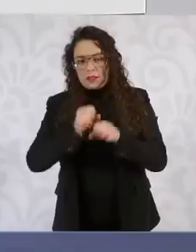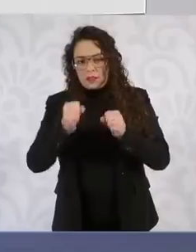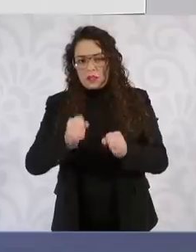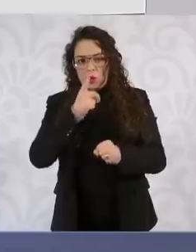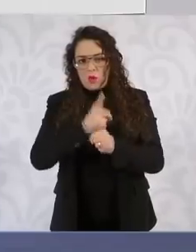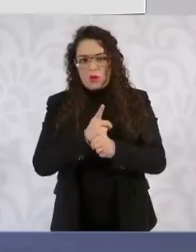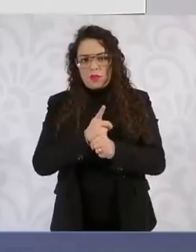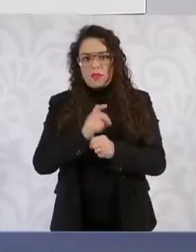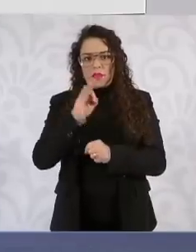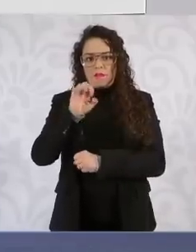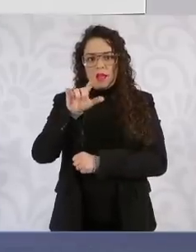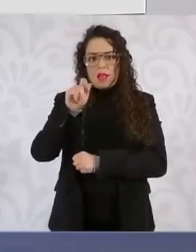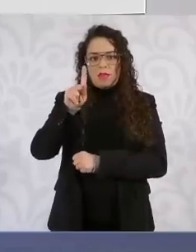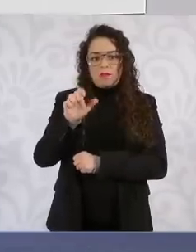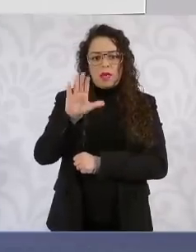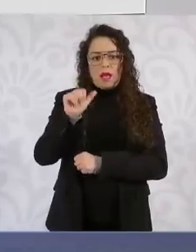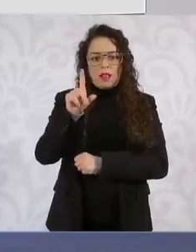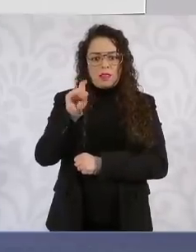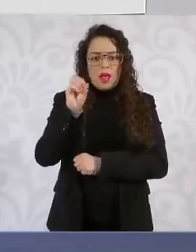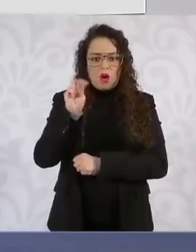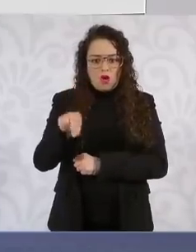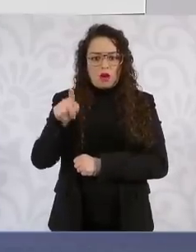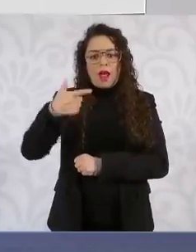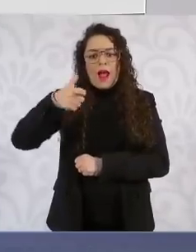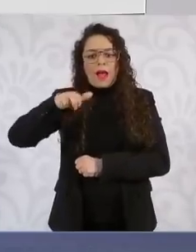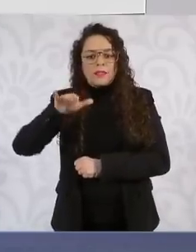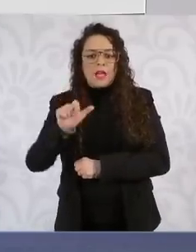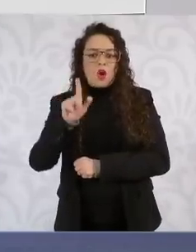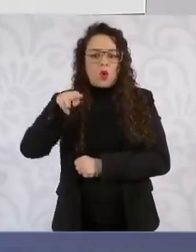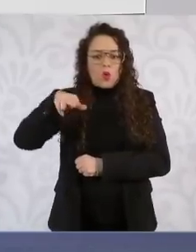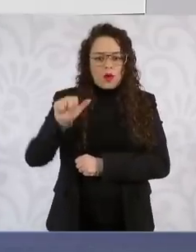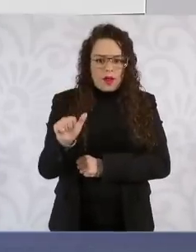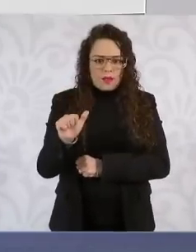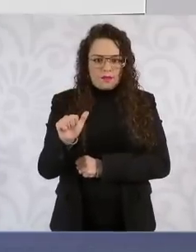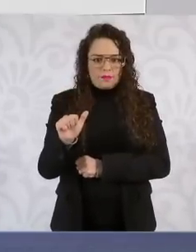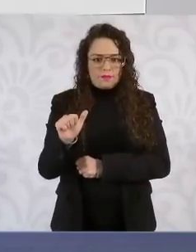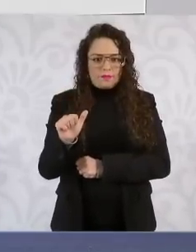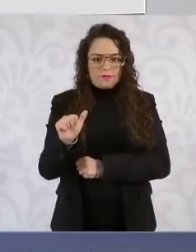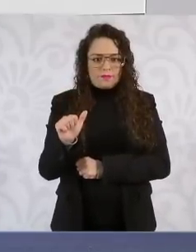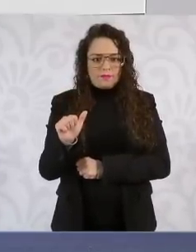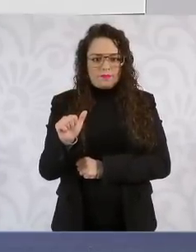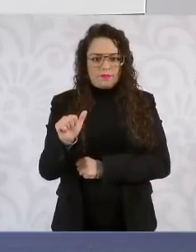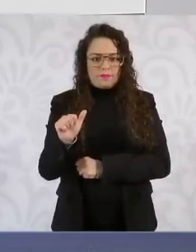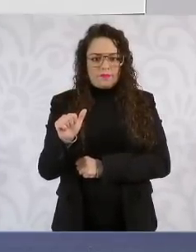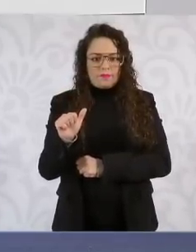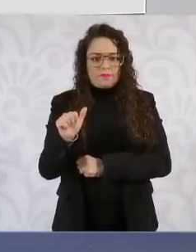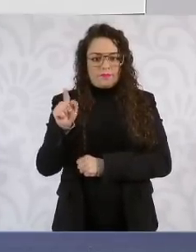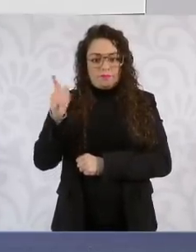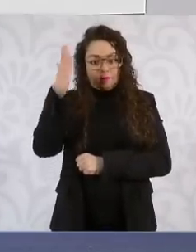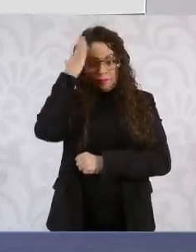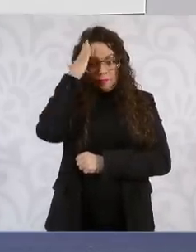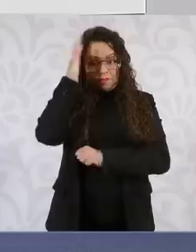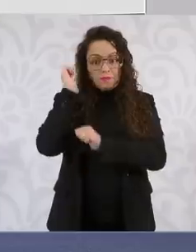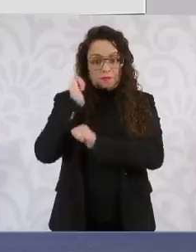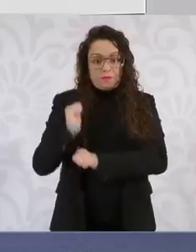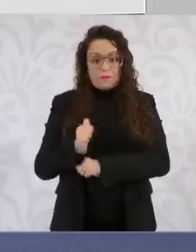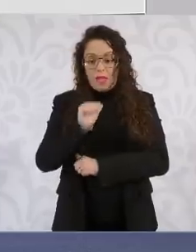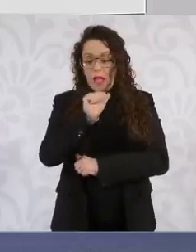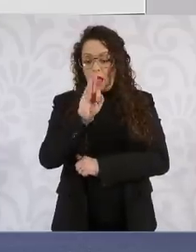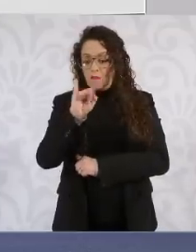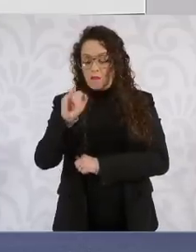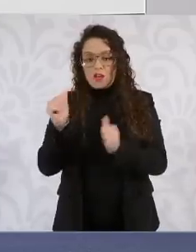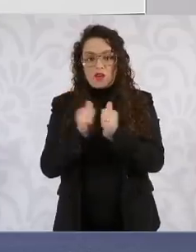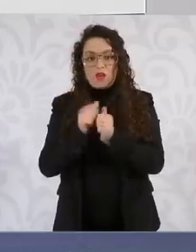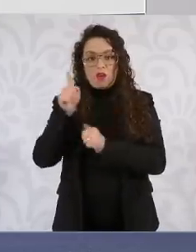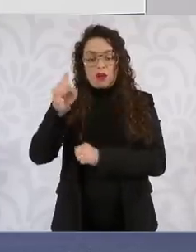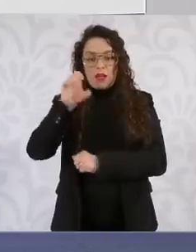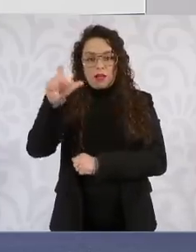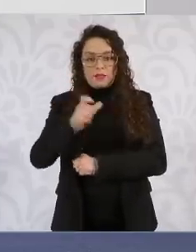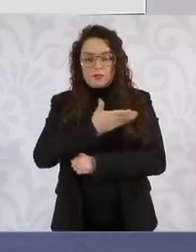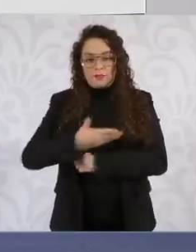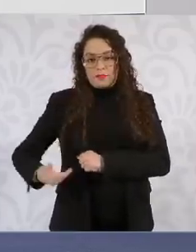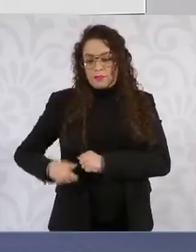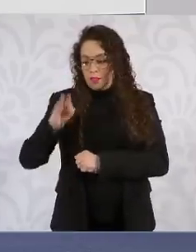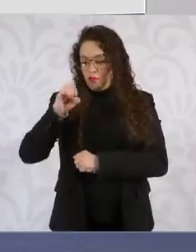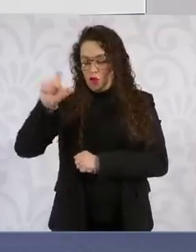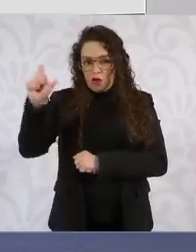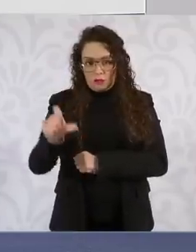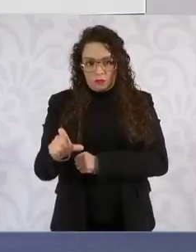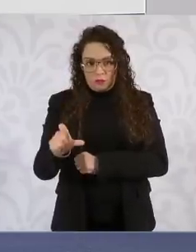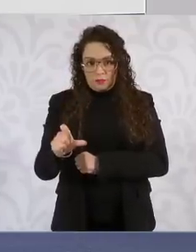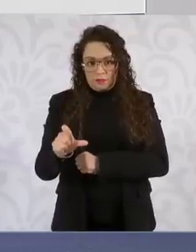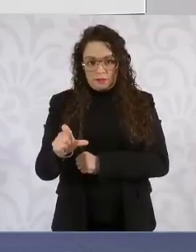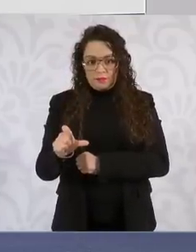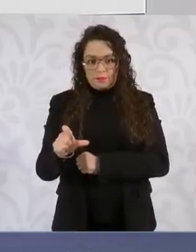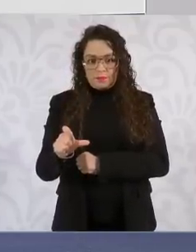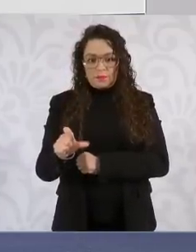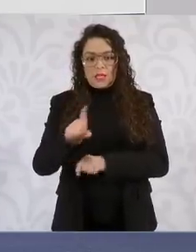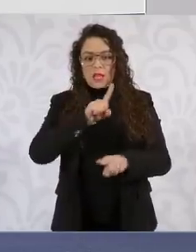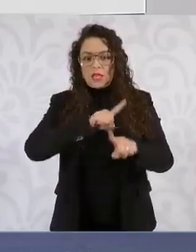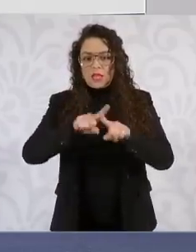Calderón titular de la AFI con Fox y miembro en distintos niveles del